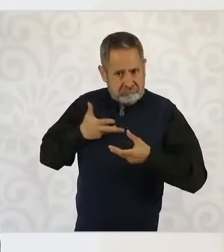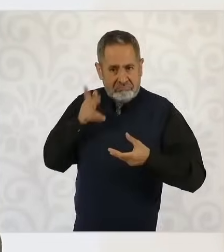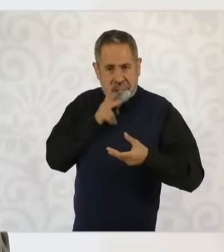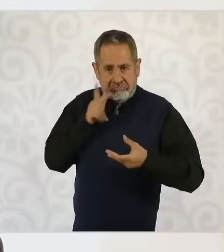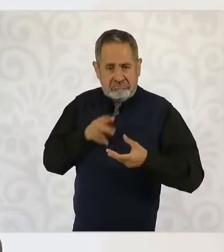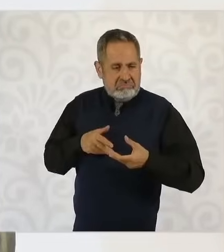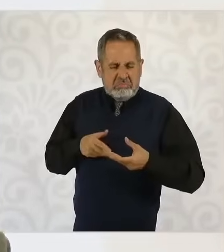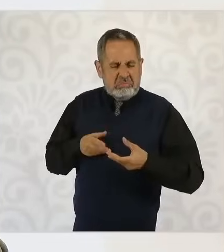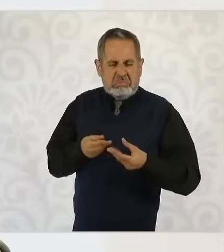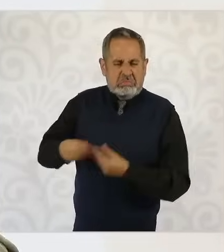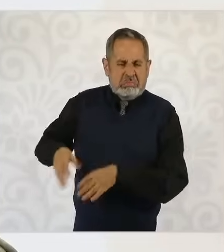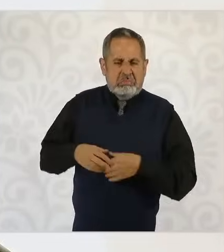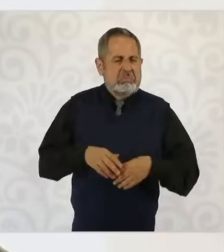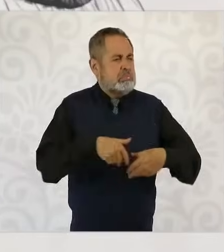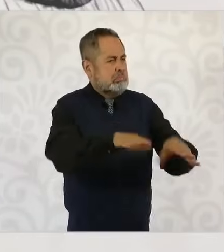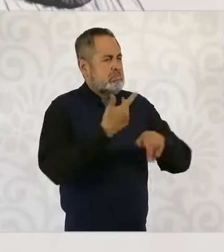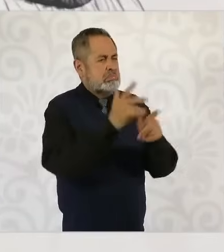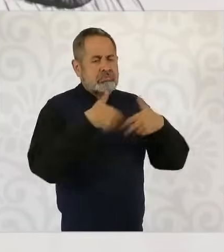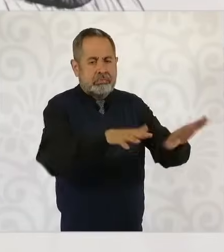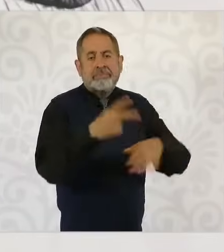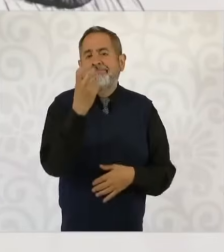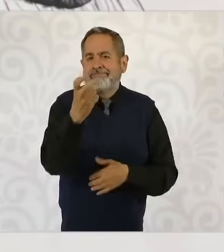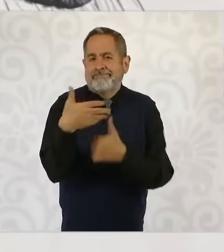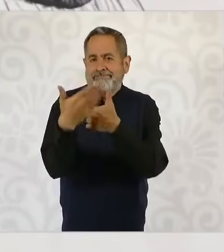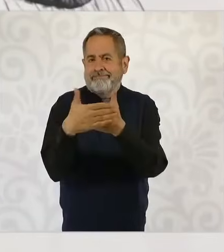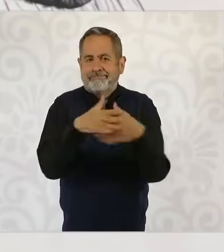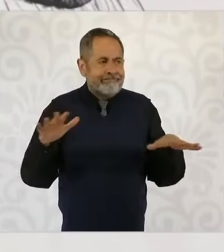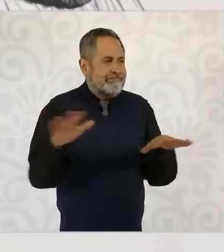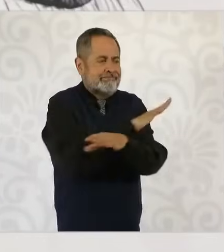entonces por eso es el cambio en el poder judicial pero nosotros nos regimos por